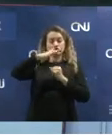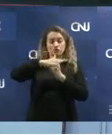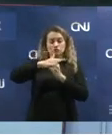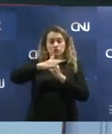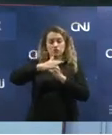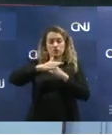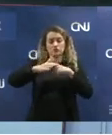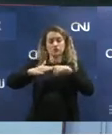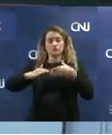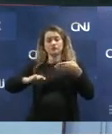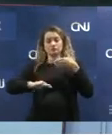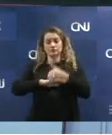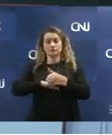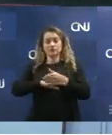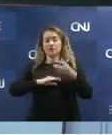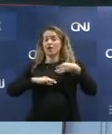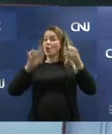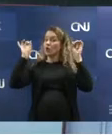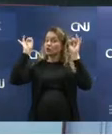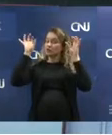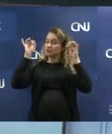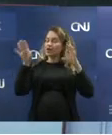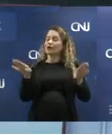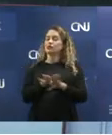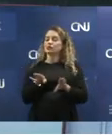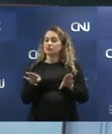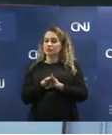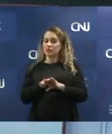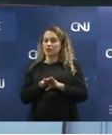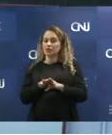E eu destaco ainda que os elementos de informação